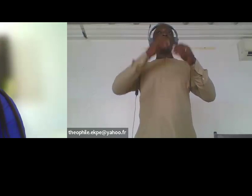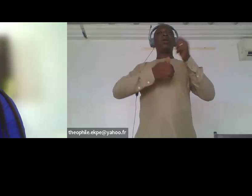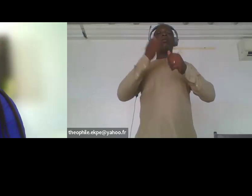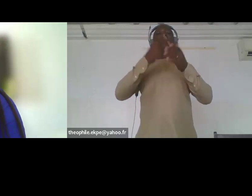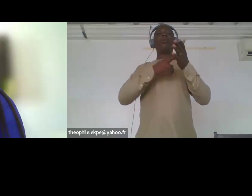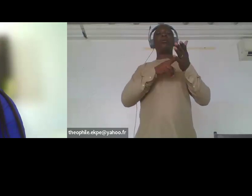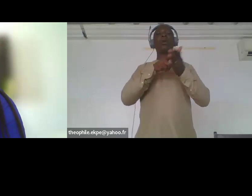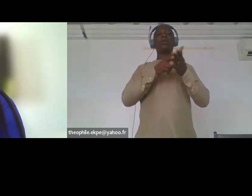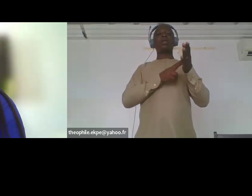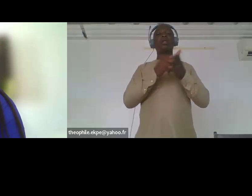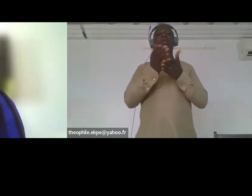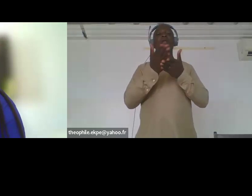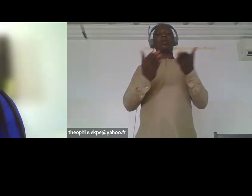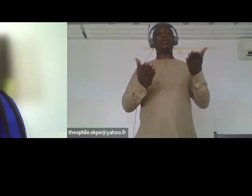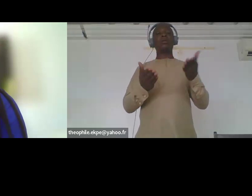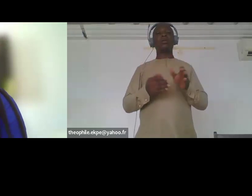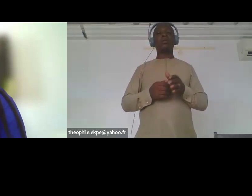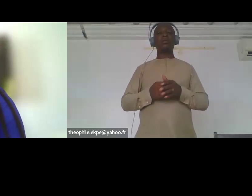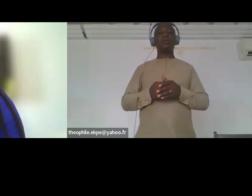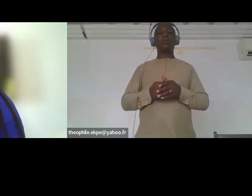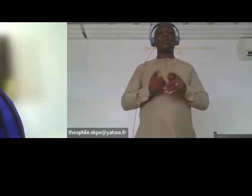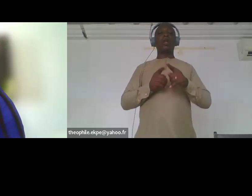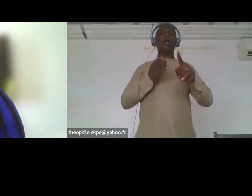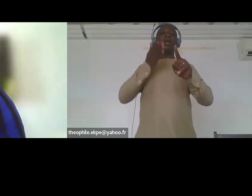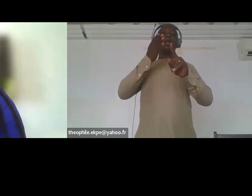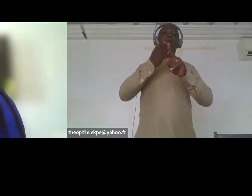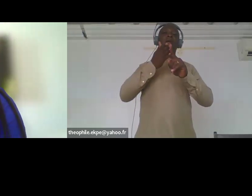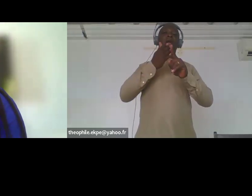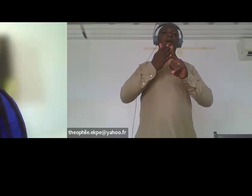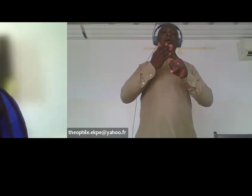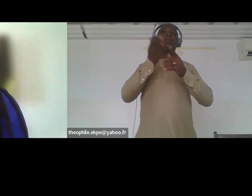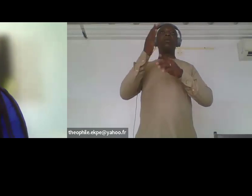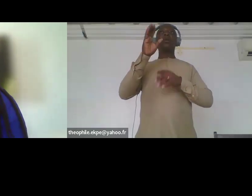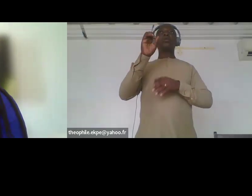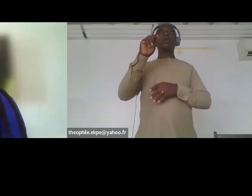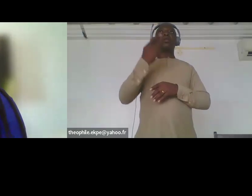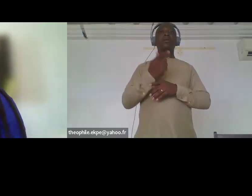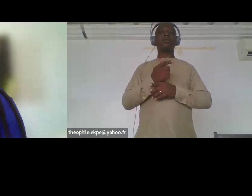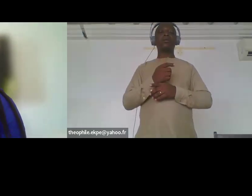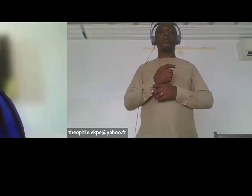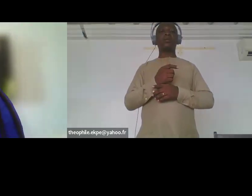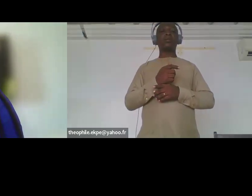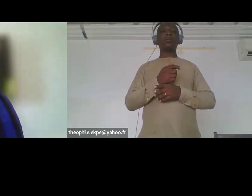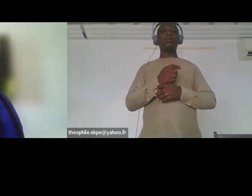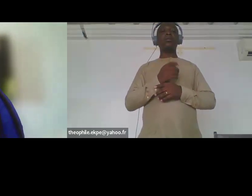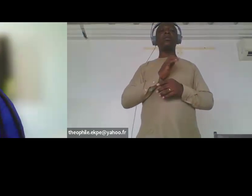marginalisées à l'égard des pour les ONG euh je leur recommande aussi de